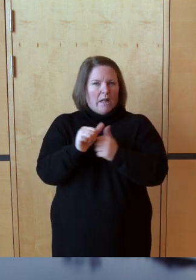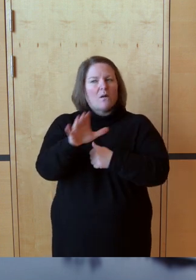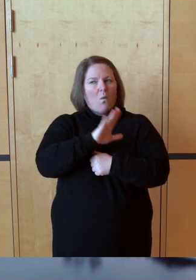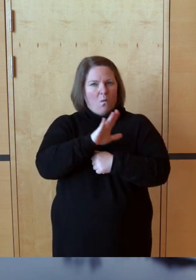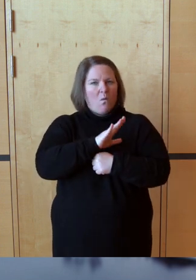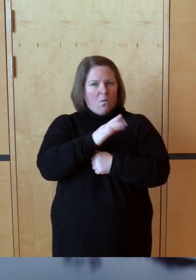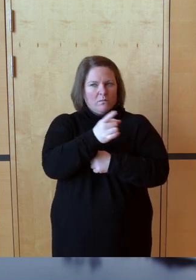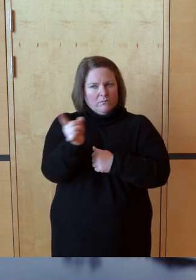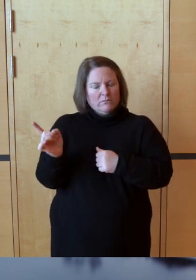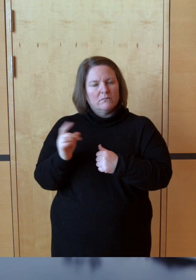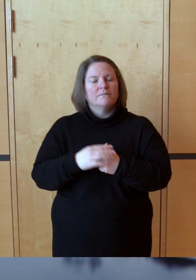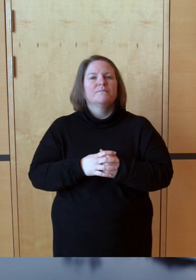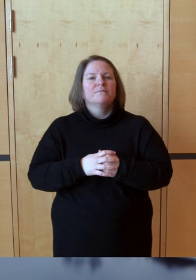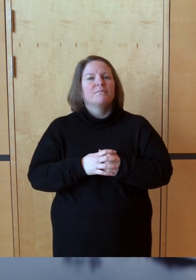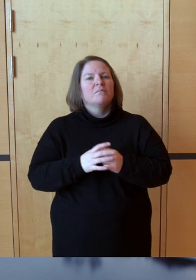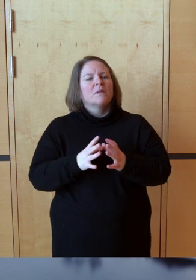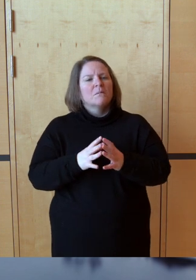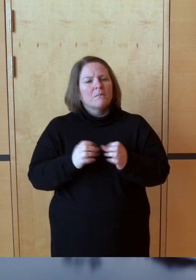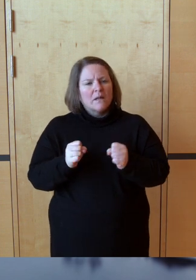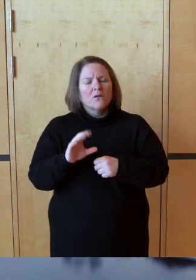Det är ju så att vi Befinner sin